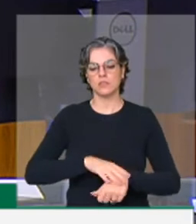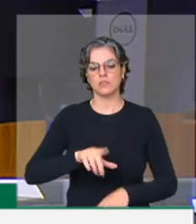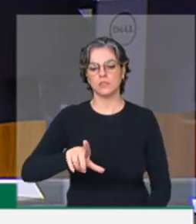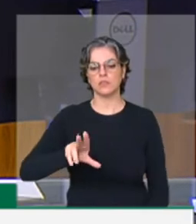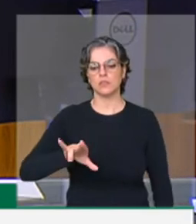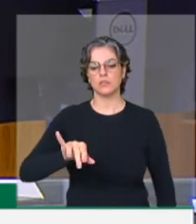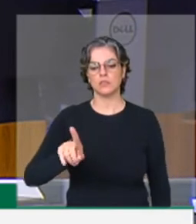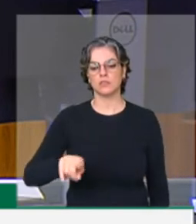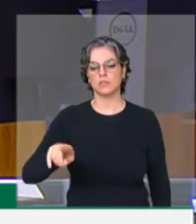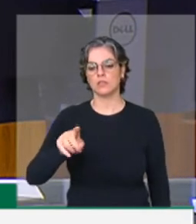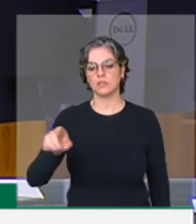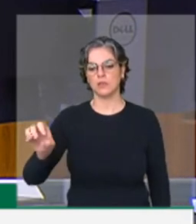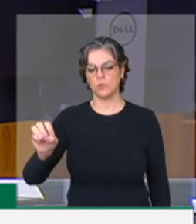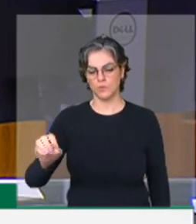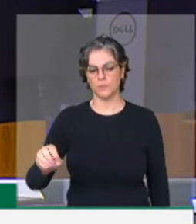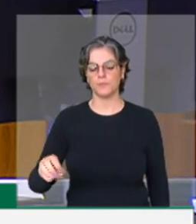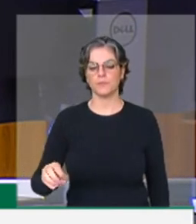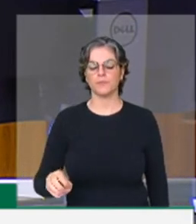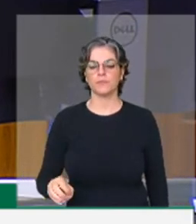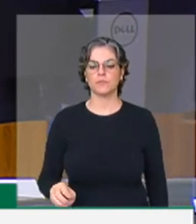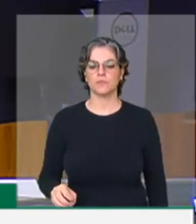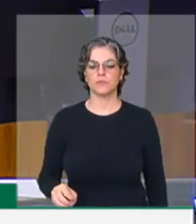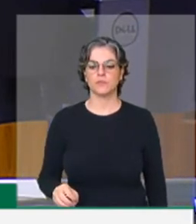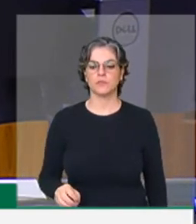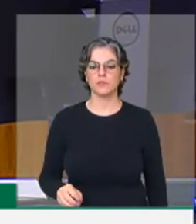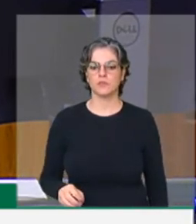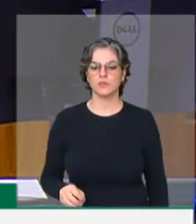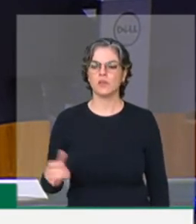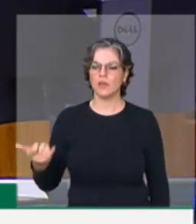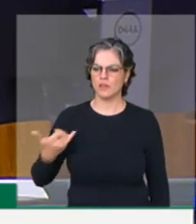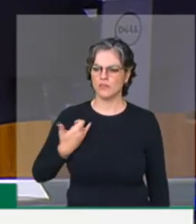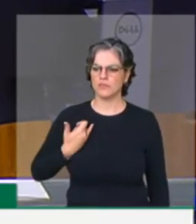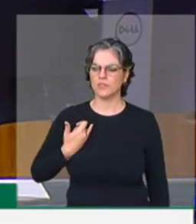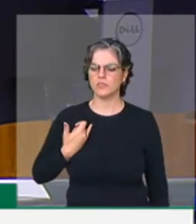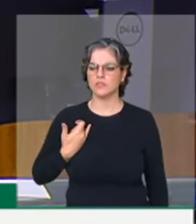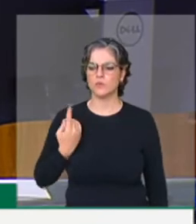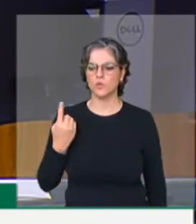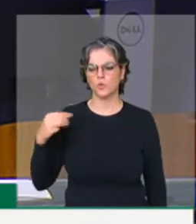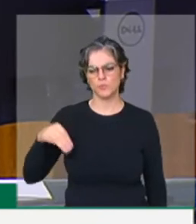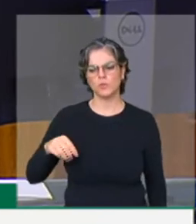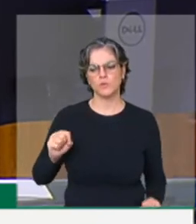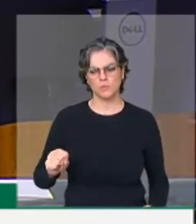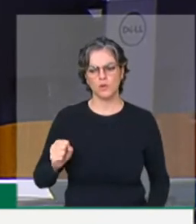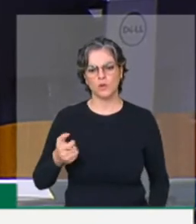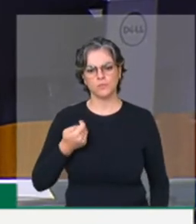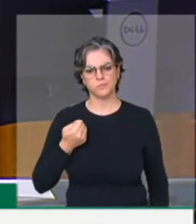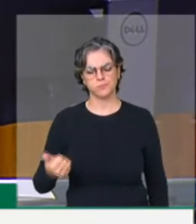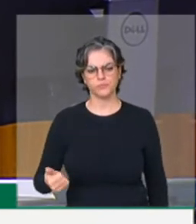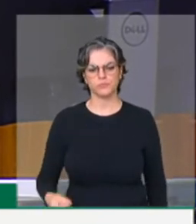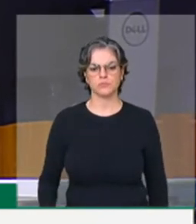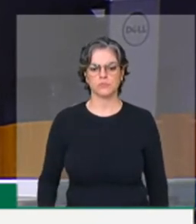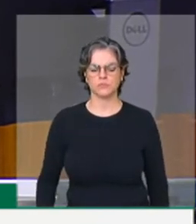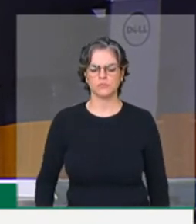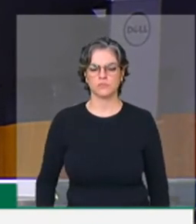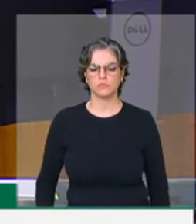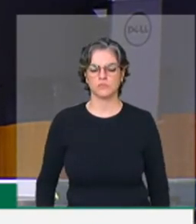LUIZÃO GOULART. SE VOSSA EXCELÊNCIA PRECISAR ANTES DE CONCLUIR AVISE QUE AGREGO AQUELE MINUTO QUE VOSSA EXCELÊNCIA HAVIA PEDIDO NO INÍCIO.